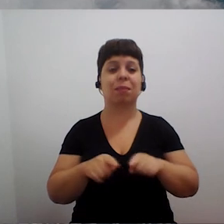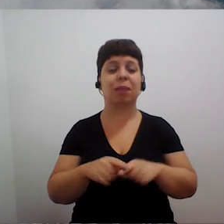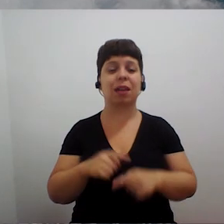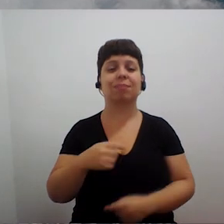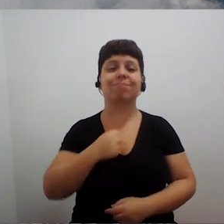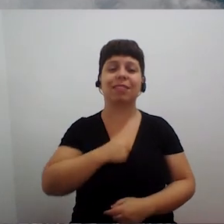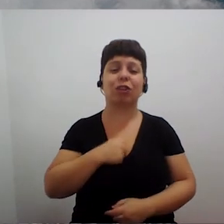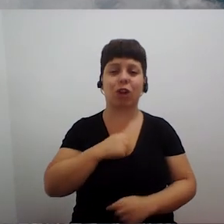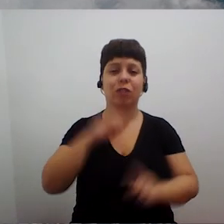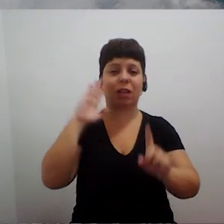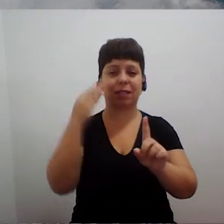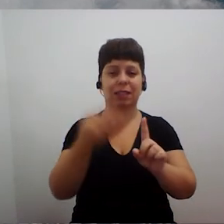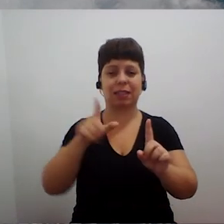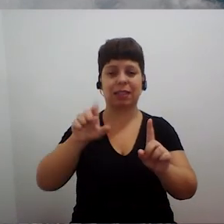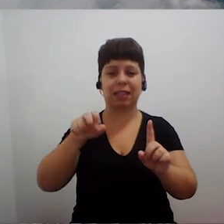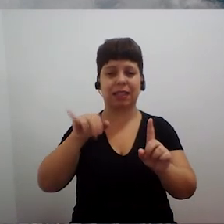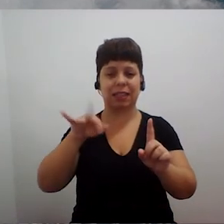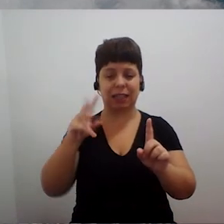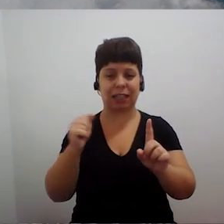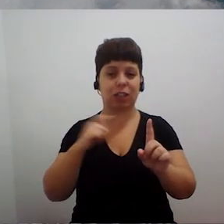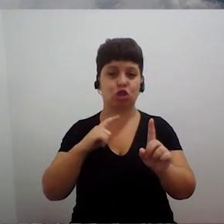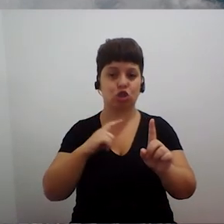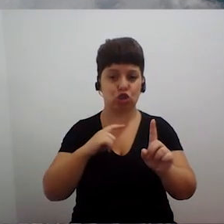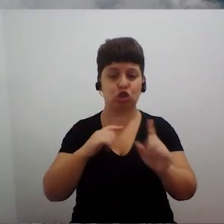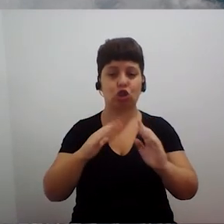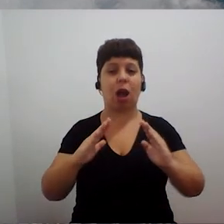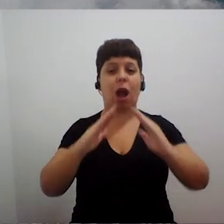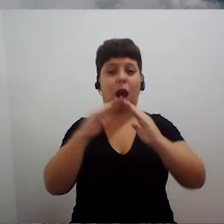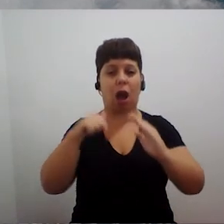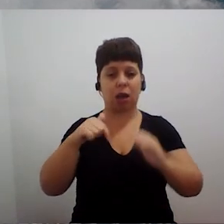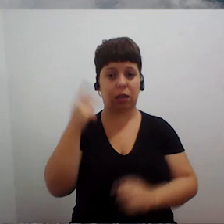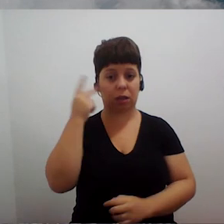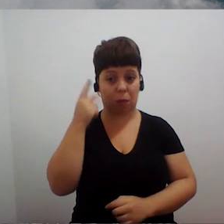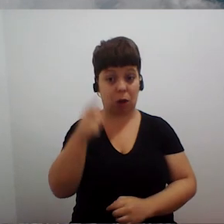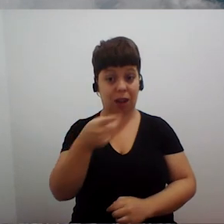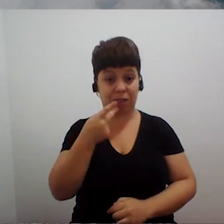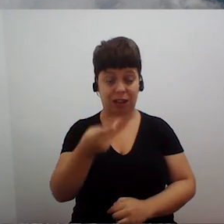saudosa Reverenda Leninha do nosso templo daqui de São Paulo que dizia assim: não há budismo